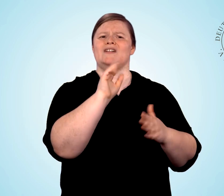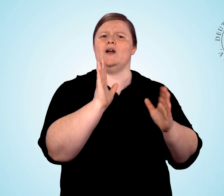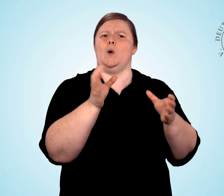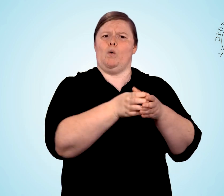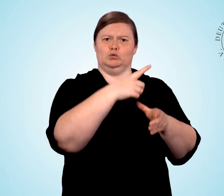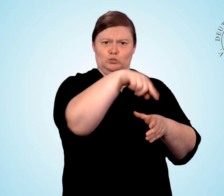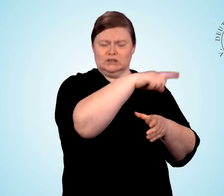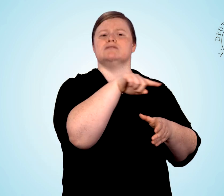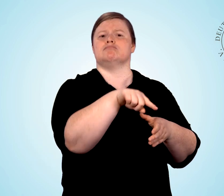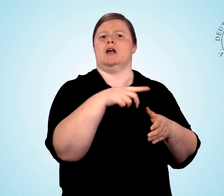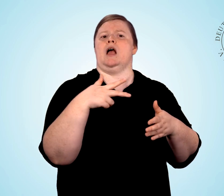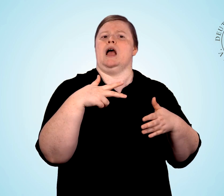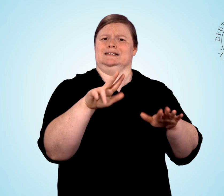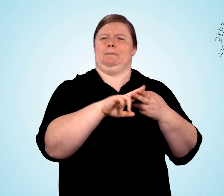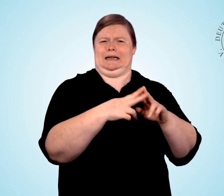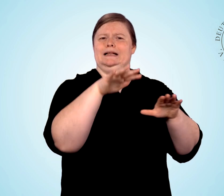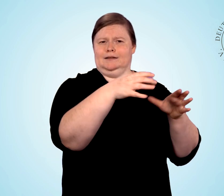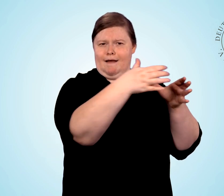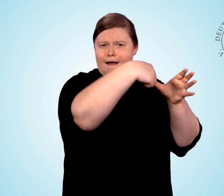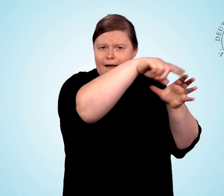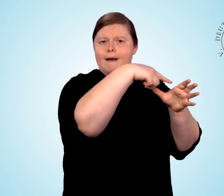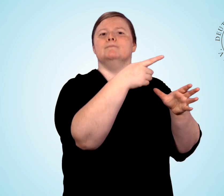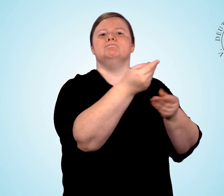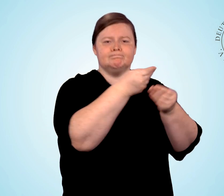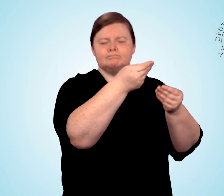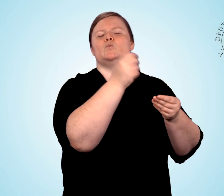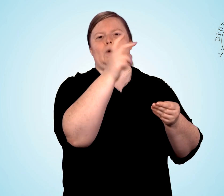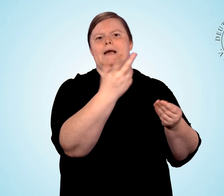Anschließend wurde vom UN-Fachausschuss mit 18 Mitgliedern